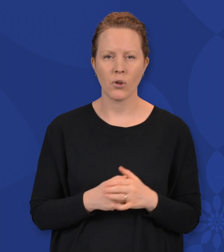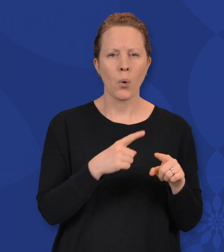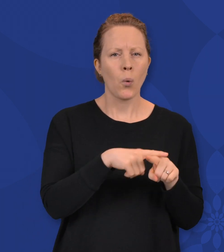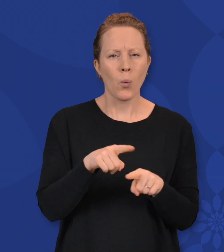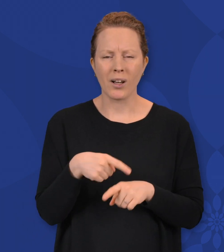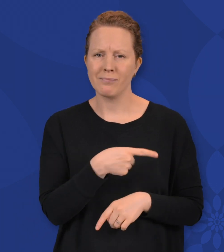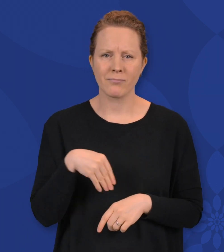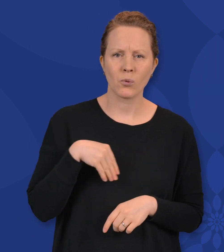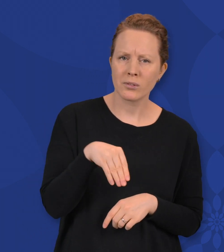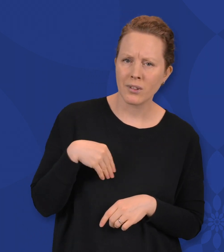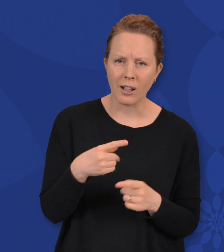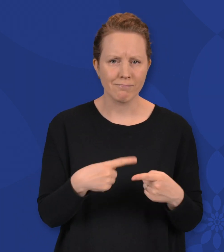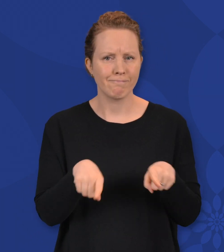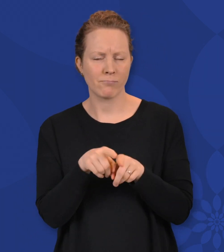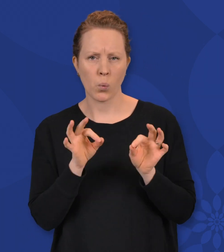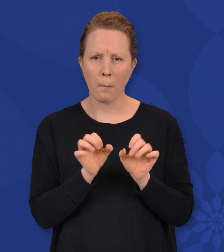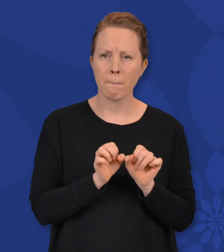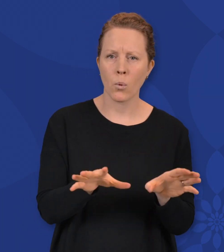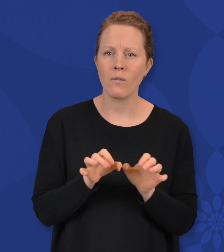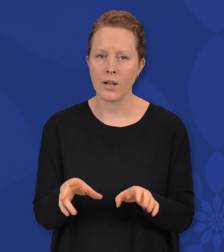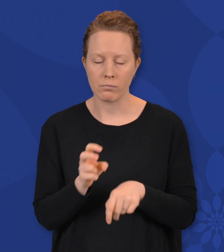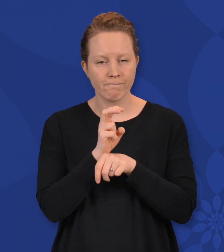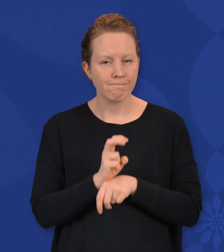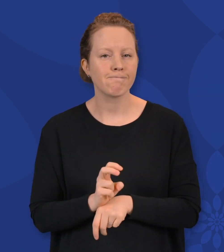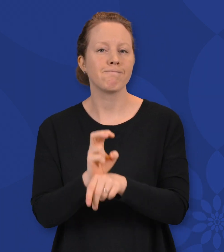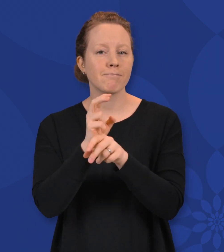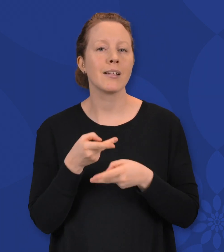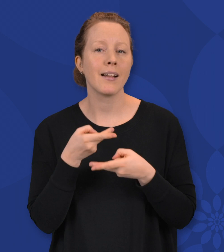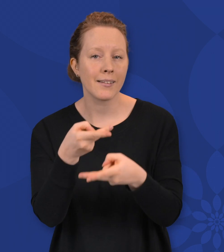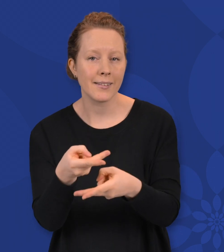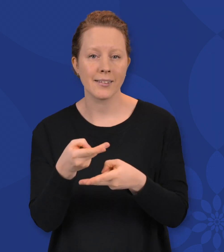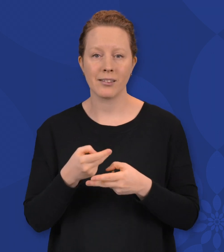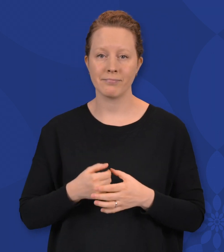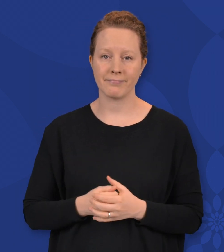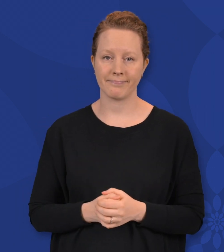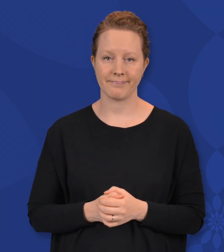Åtgärdernas verkningar följs upp regelbundet.